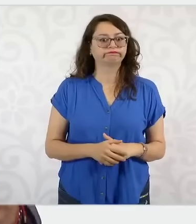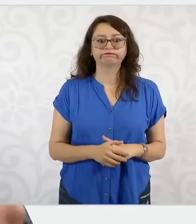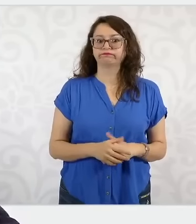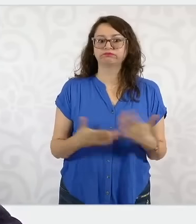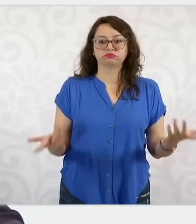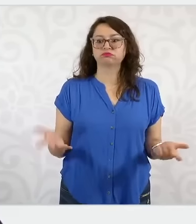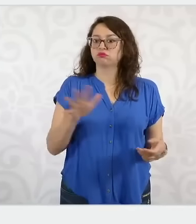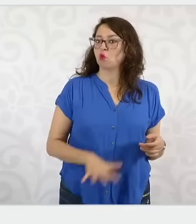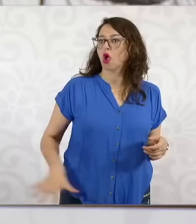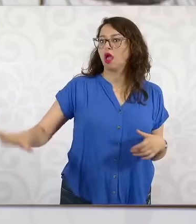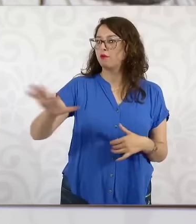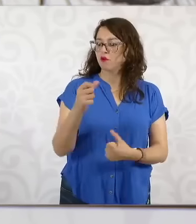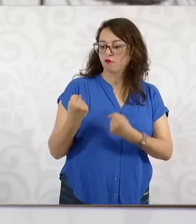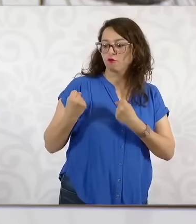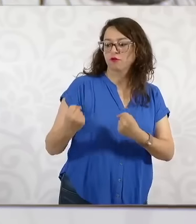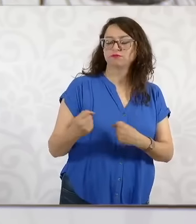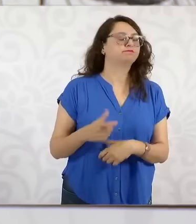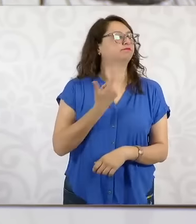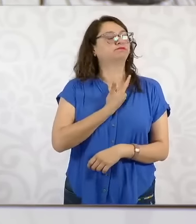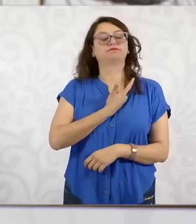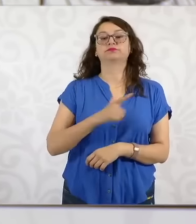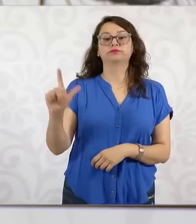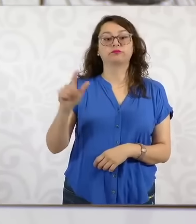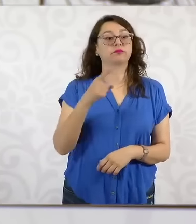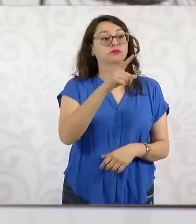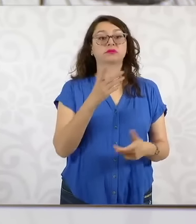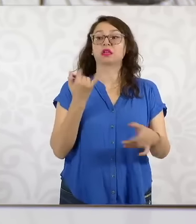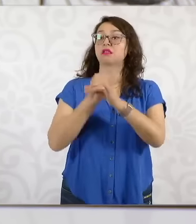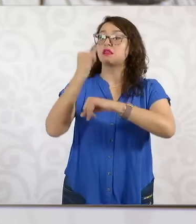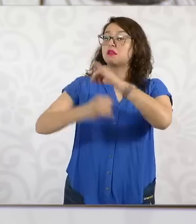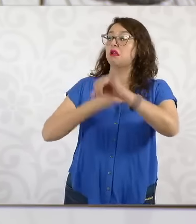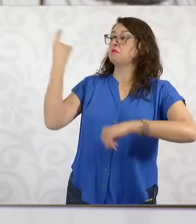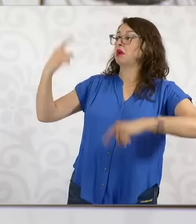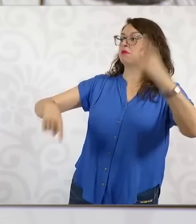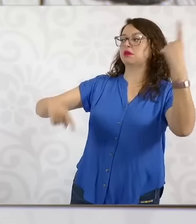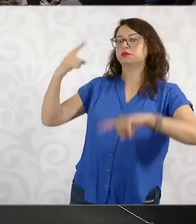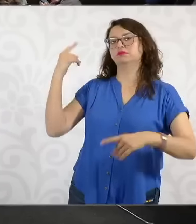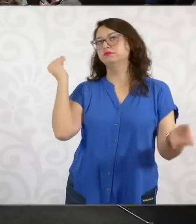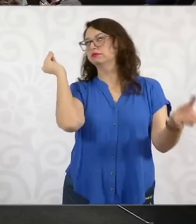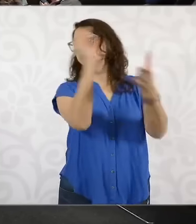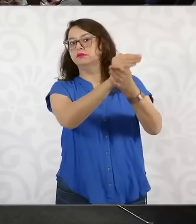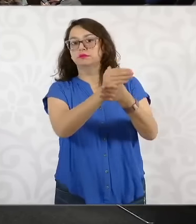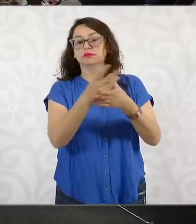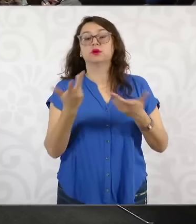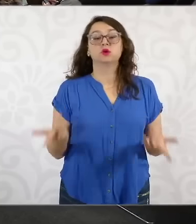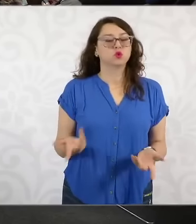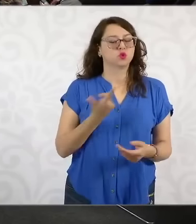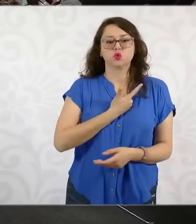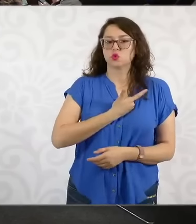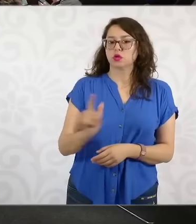en su pueblo, un país que no sigue los dictados internacionales, un país que trabaja todos los